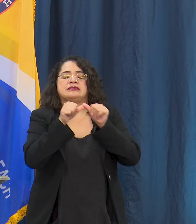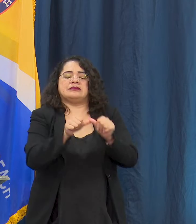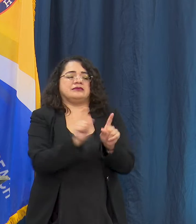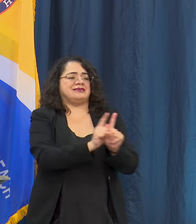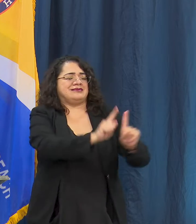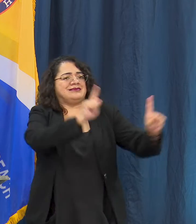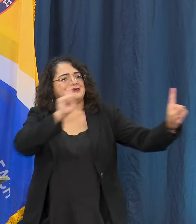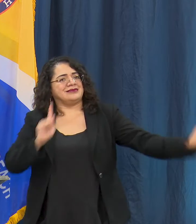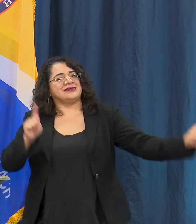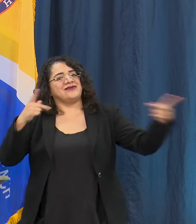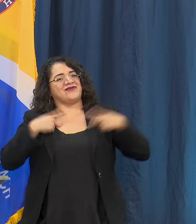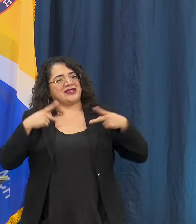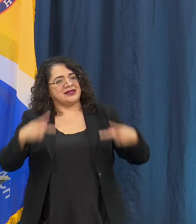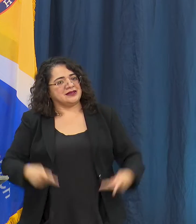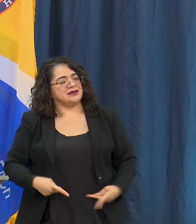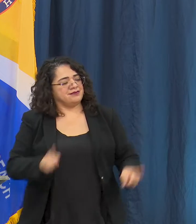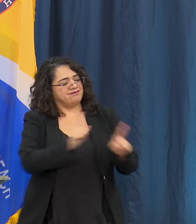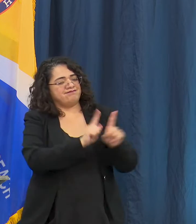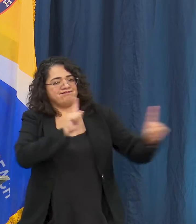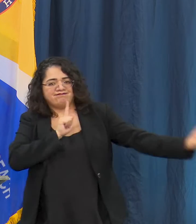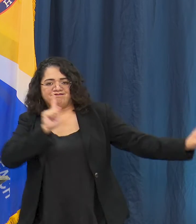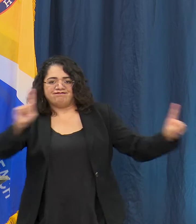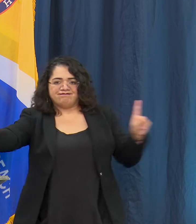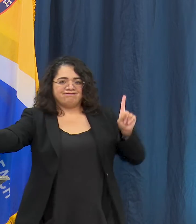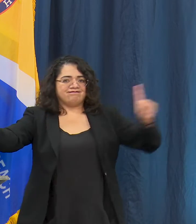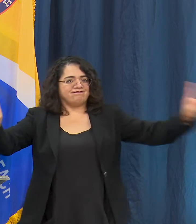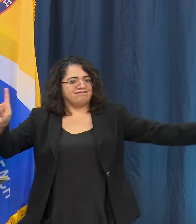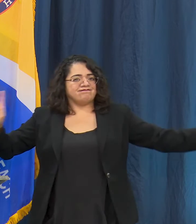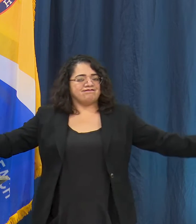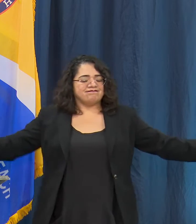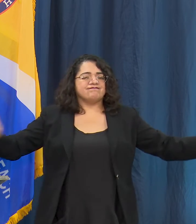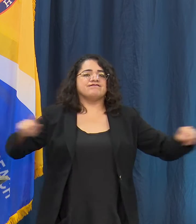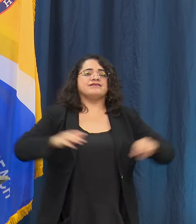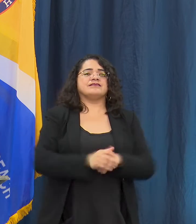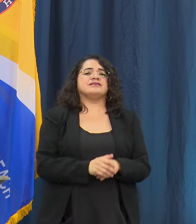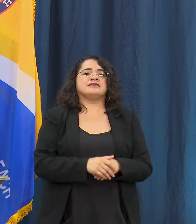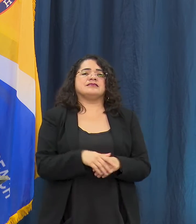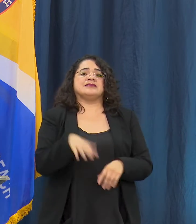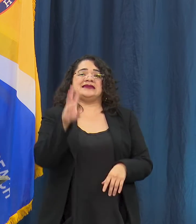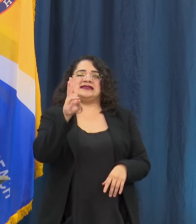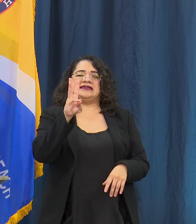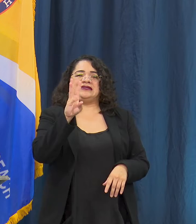distancia mento fisico por una menos SPS dotrice personas en